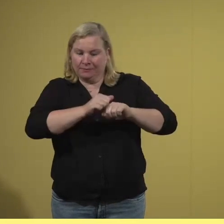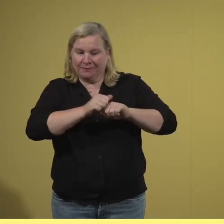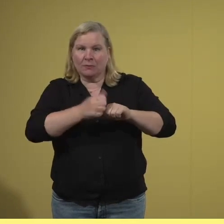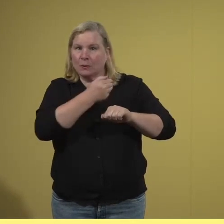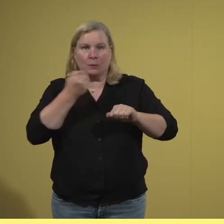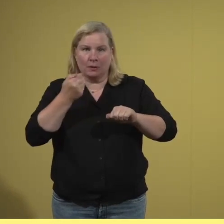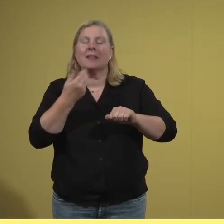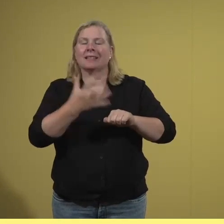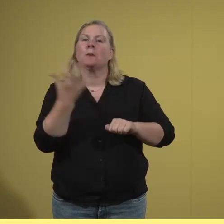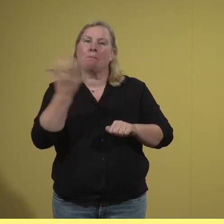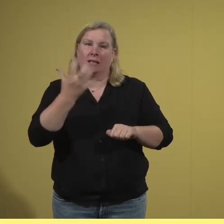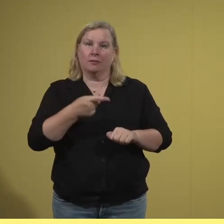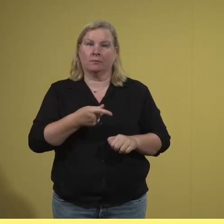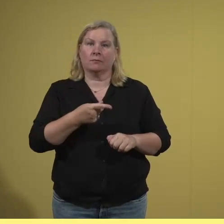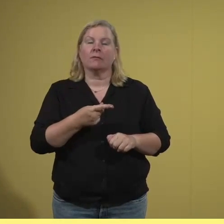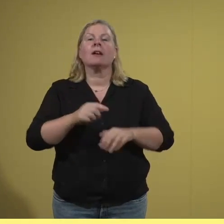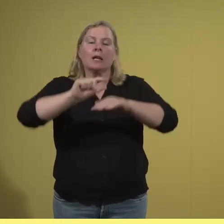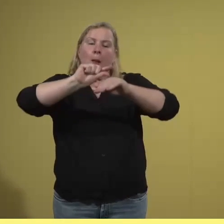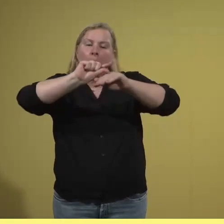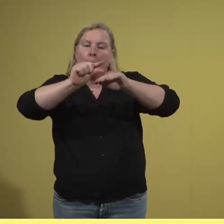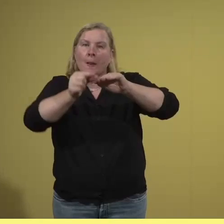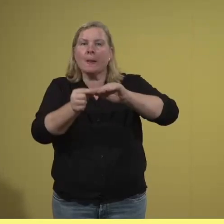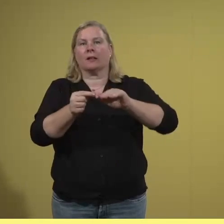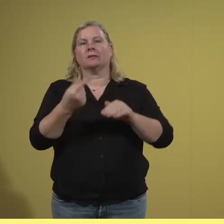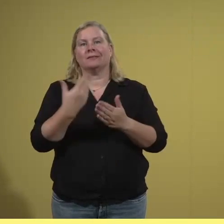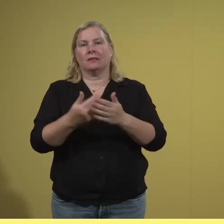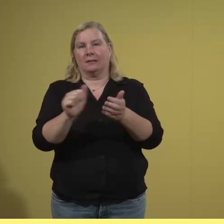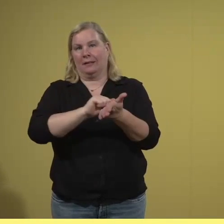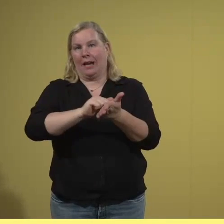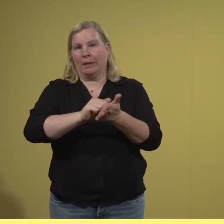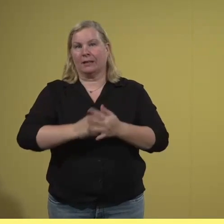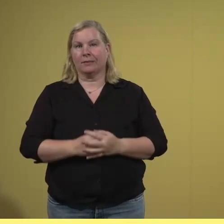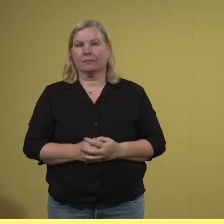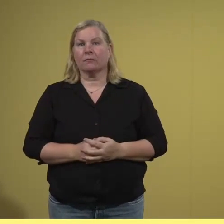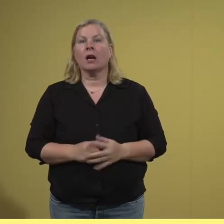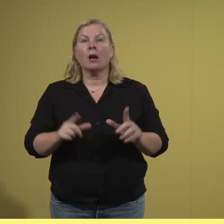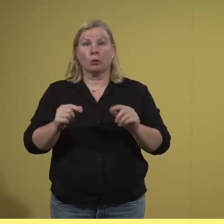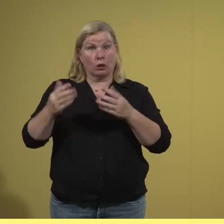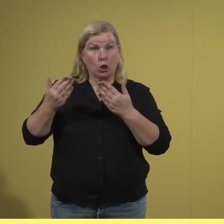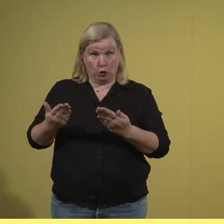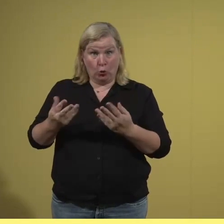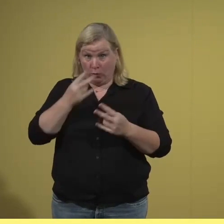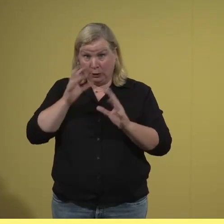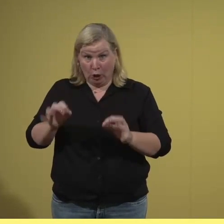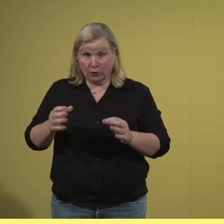was es bitter macht nachher. Also nur die Schalen abreiben. Also, so, wie es wir hier haben, ist es genau richtig.